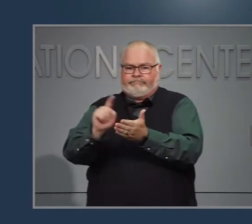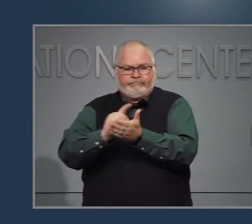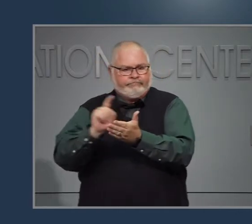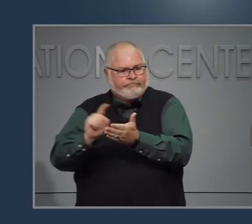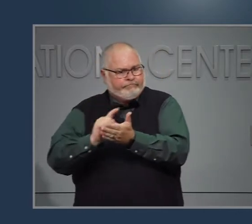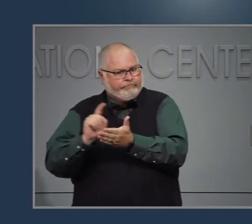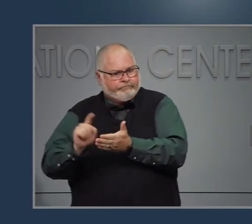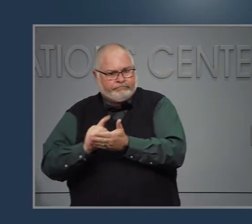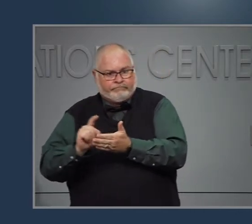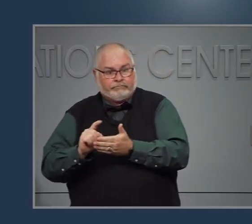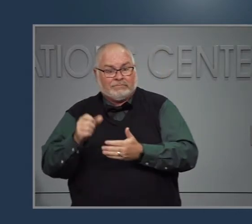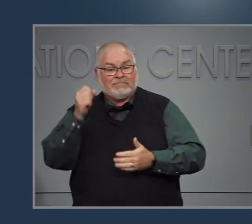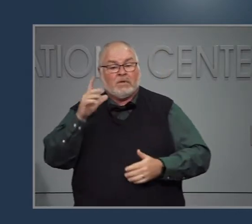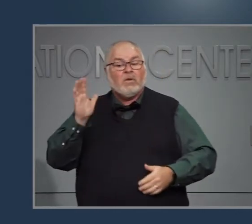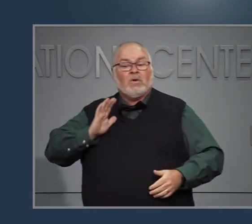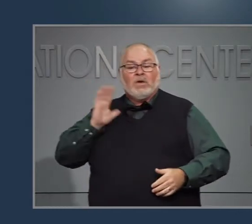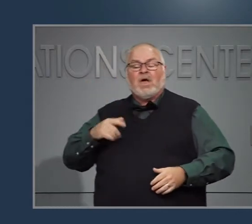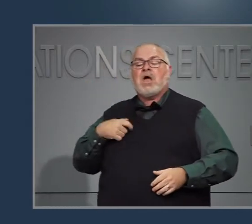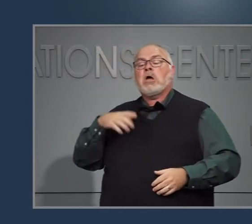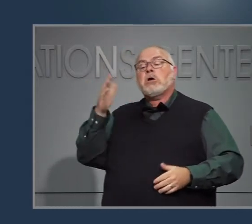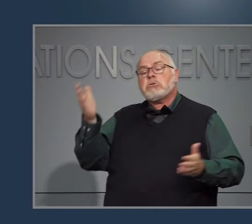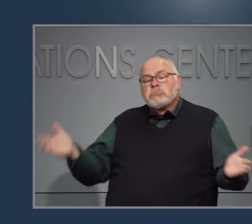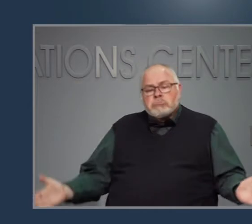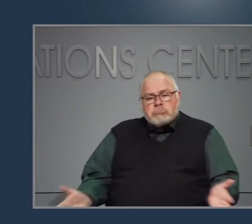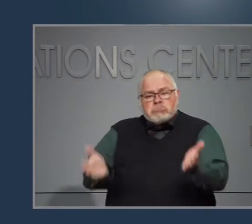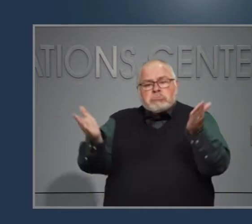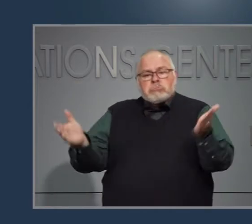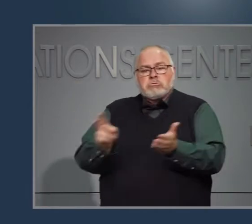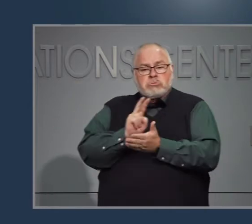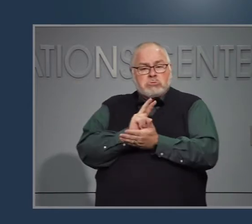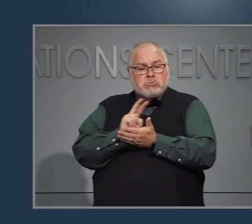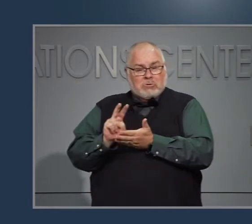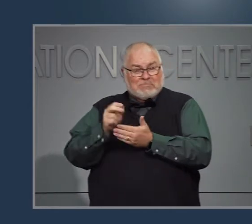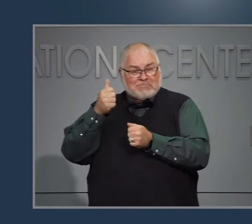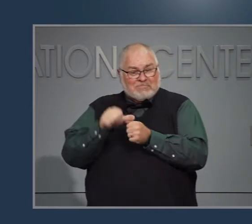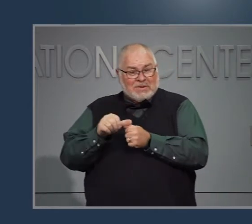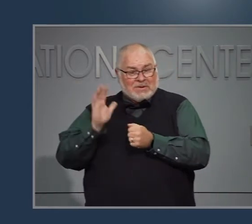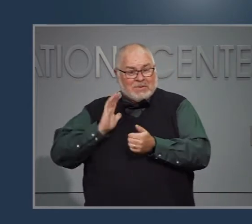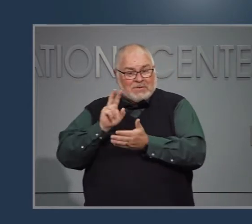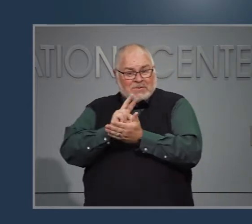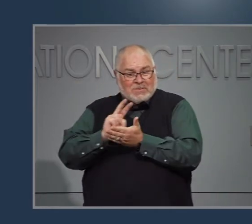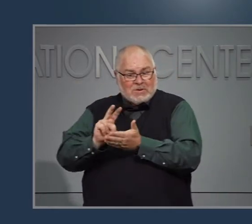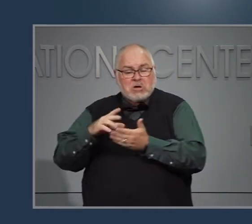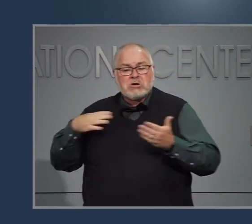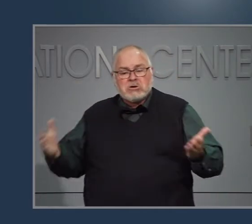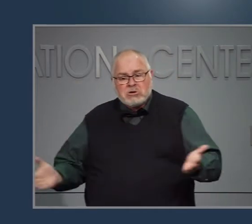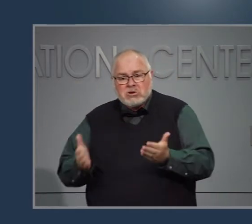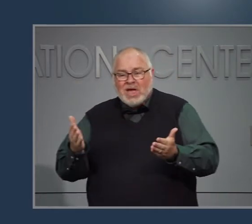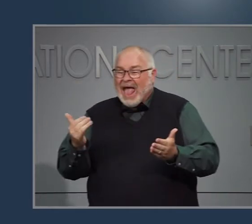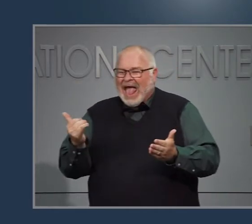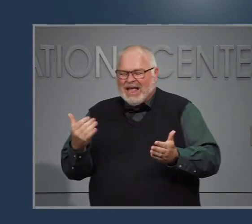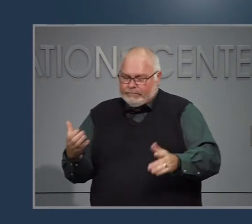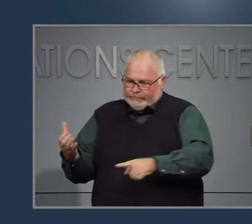Ante es la aquí nuestra guía también recomendaba pruebas cada dos semanas. Ahora estamos